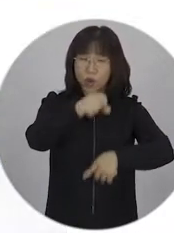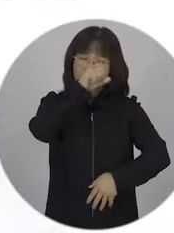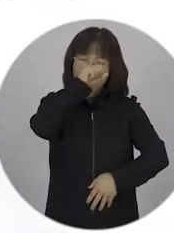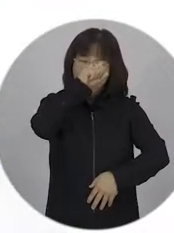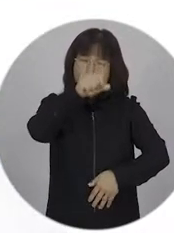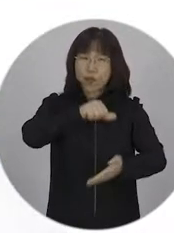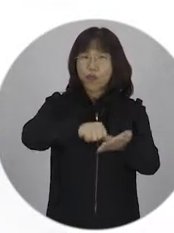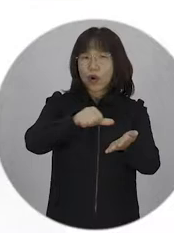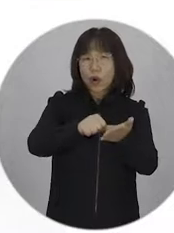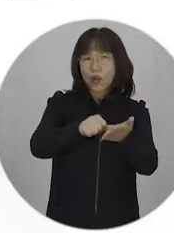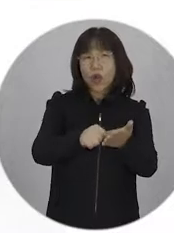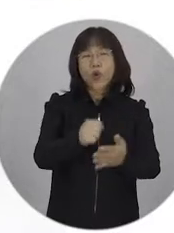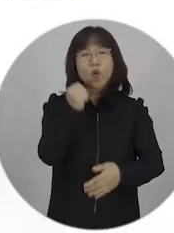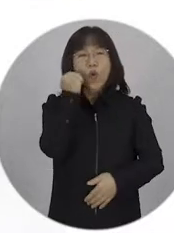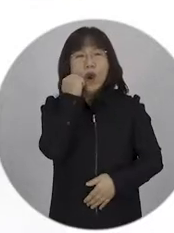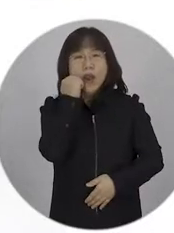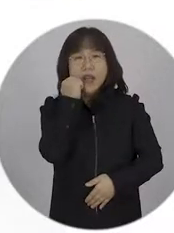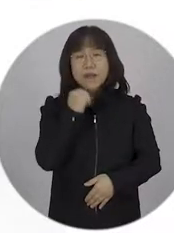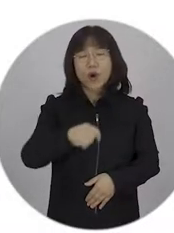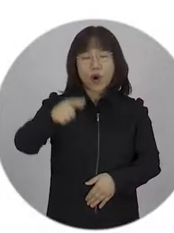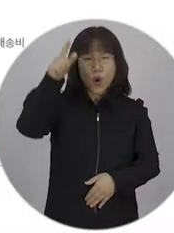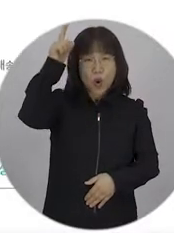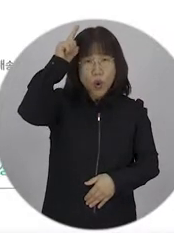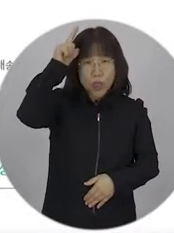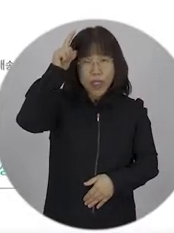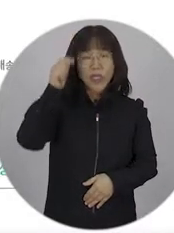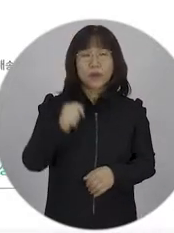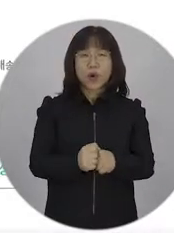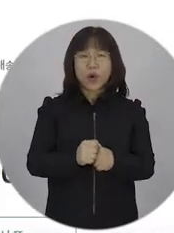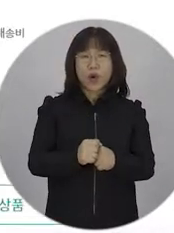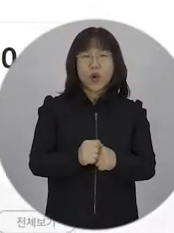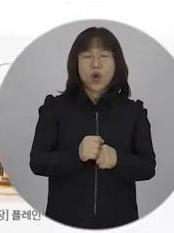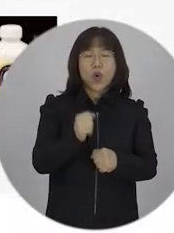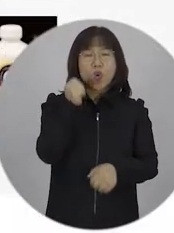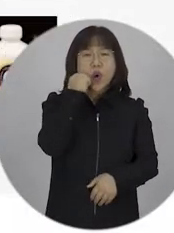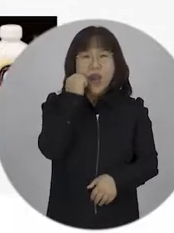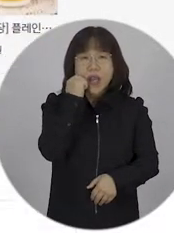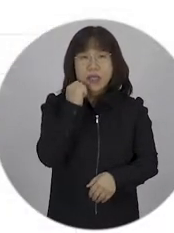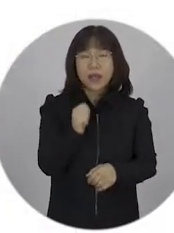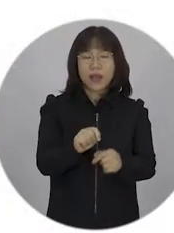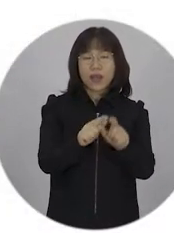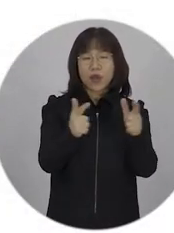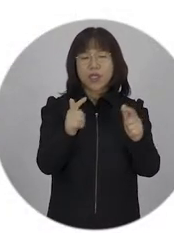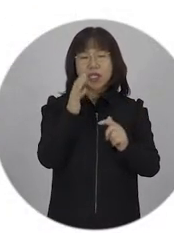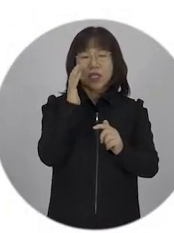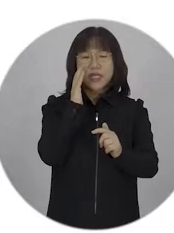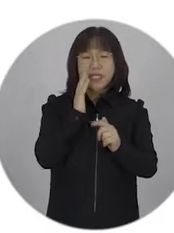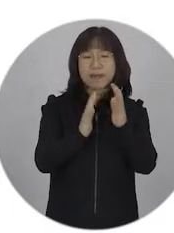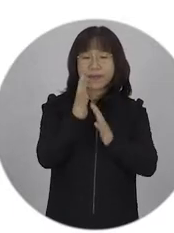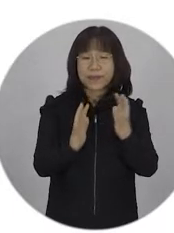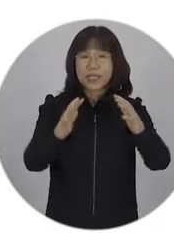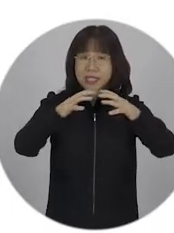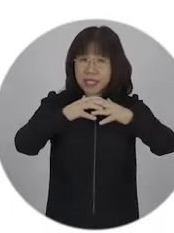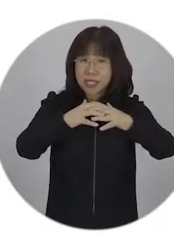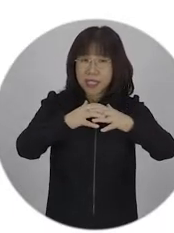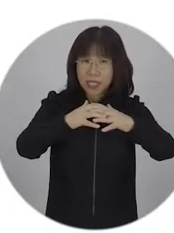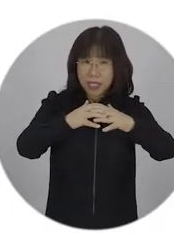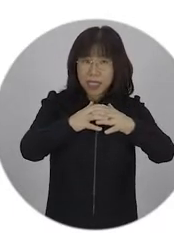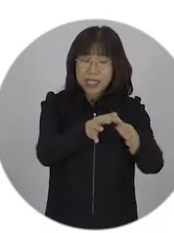seperti buah-buahan, daging sapi Korea, Hangwa, dan kimchi yang diproduksi dan dimanifaktur secara langsung dengan harga yang murah dibandingkan harga pasar.